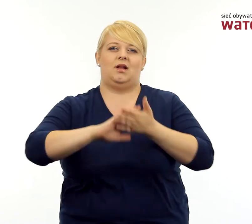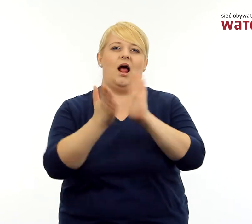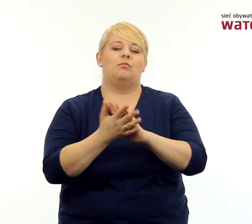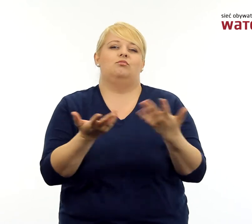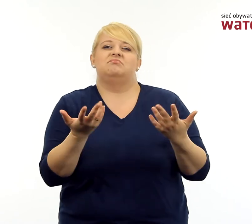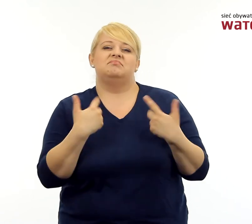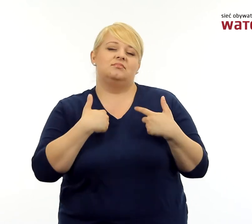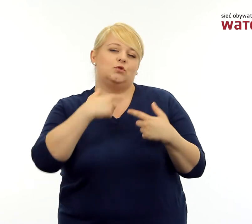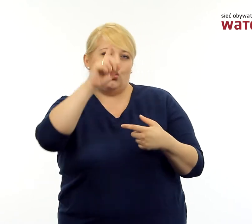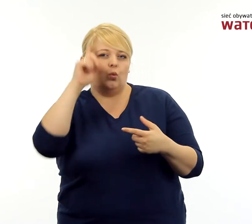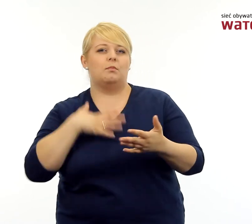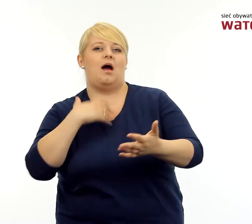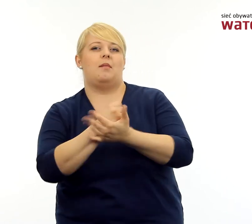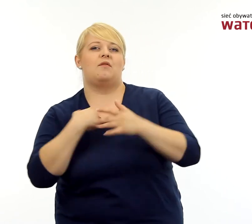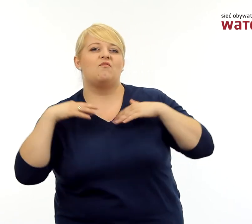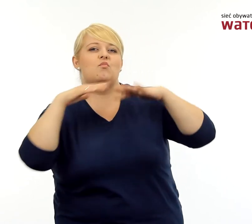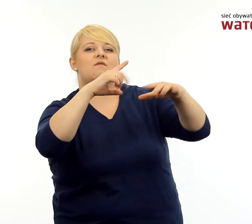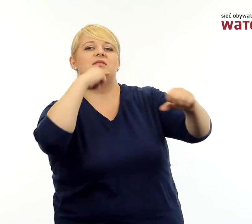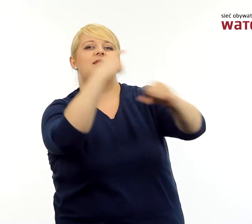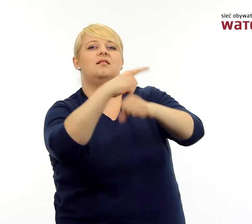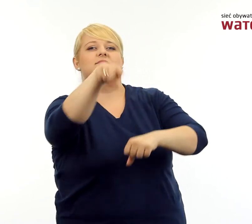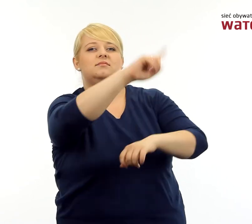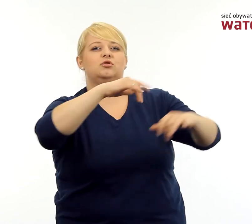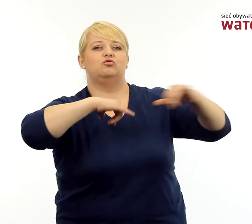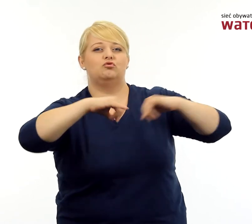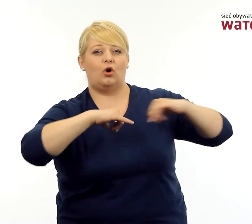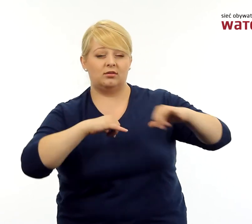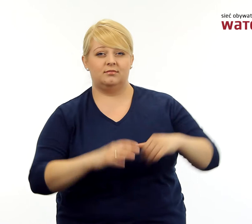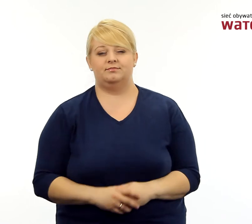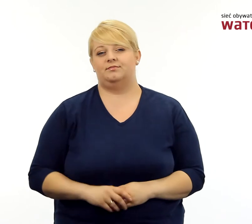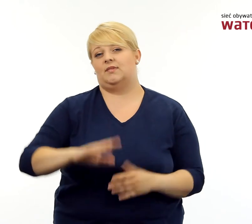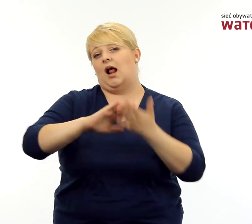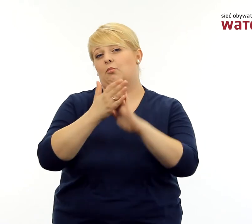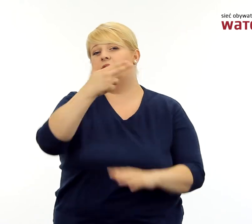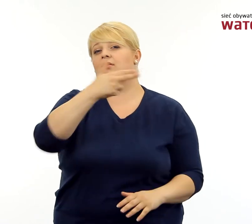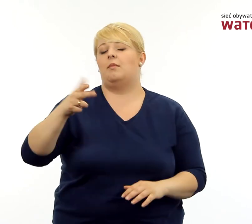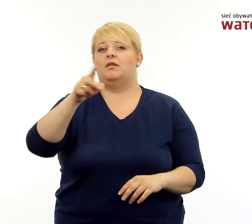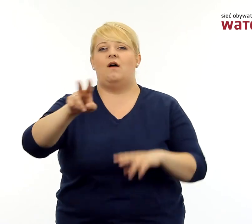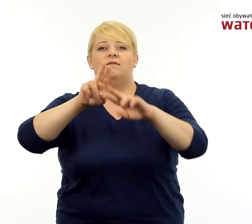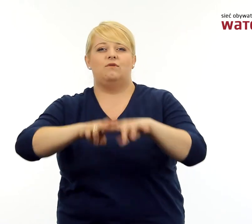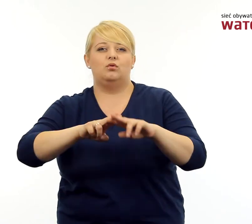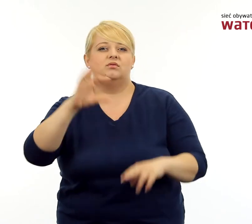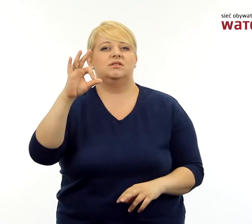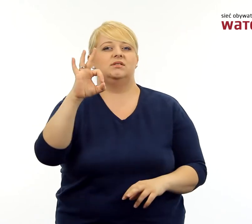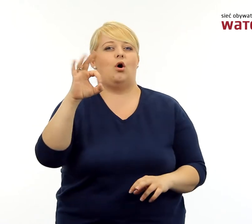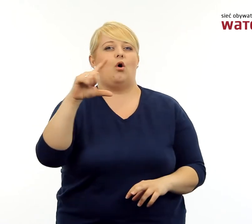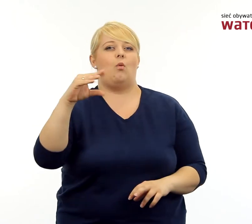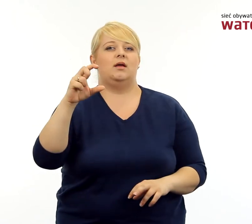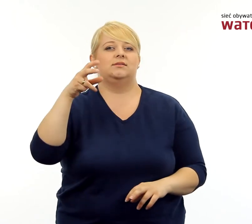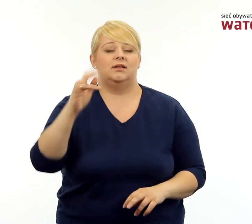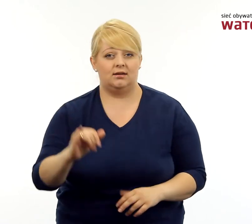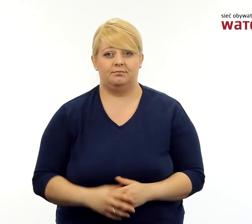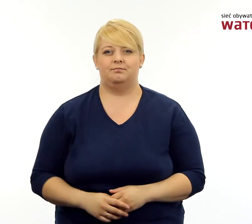wpływania na decyzje osób rządzących czy funduszu sołeckiego,